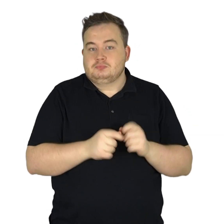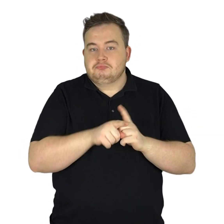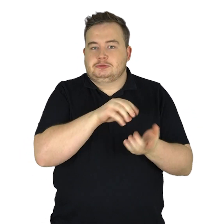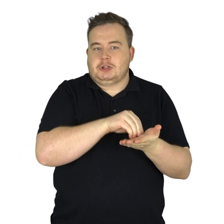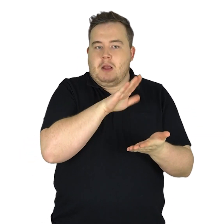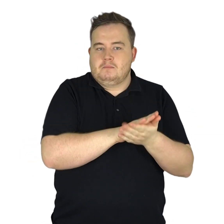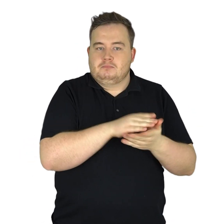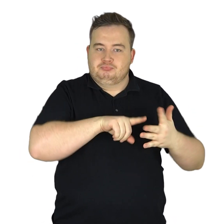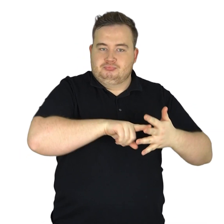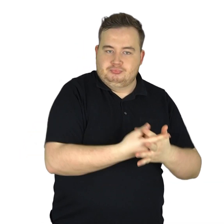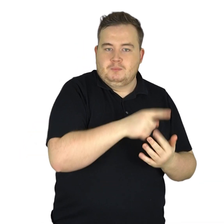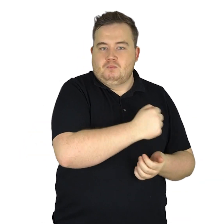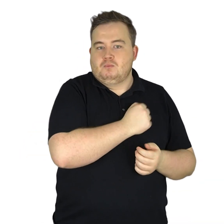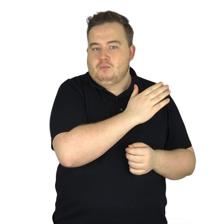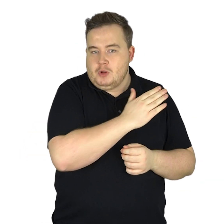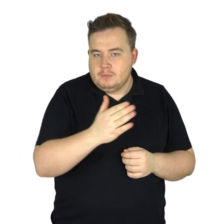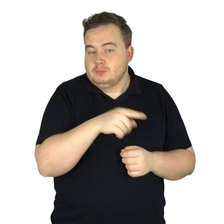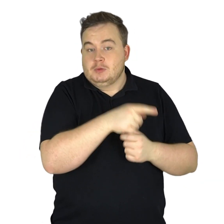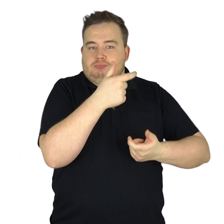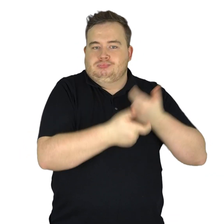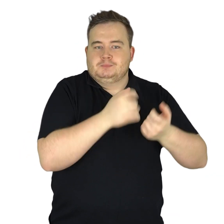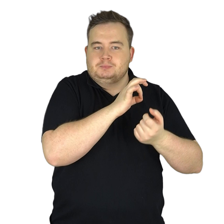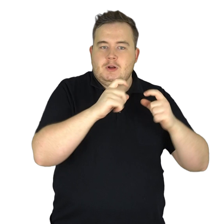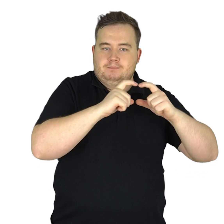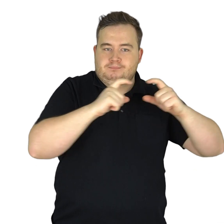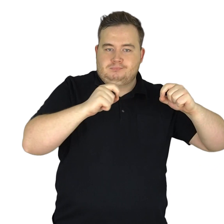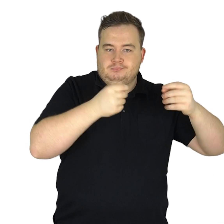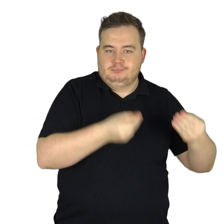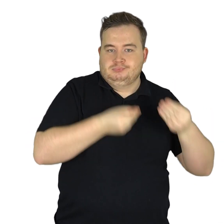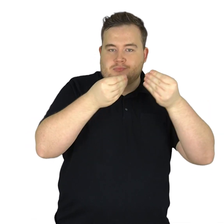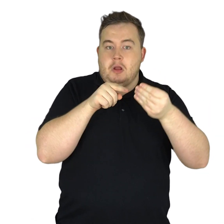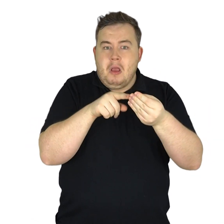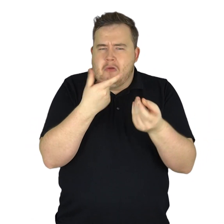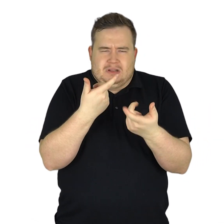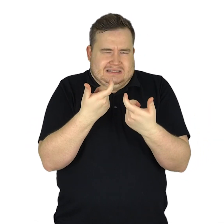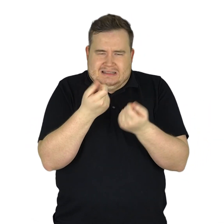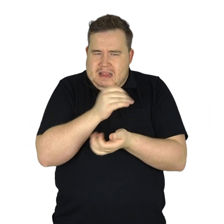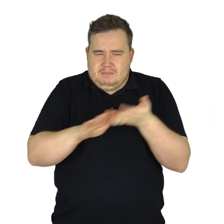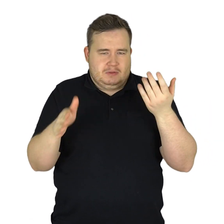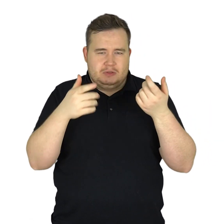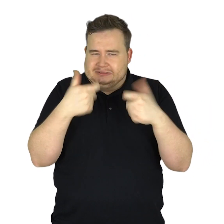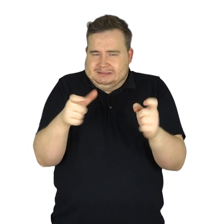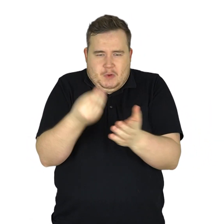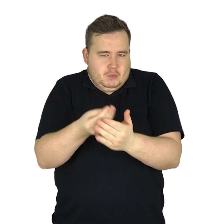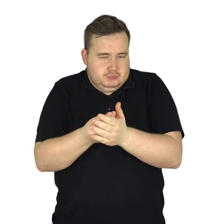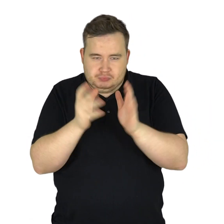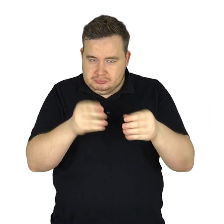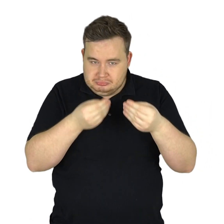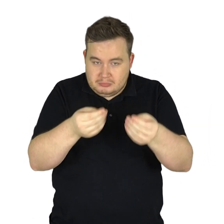Zapisanie się do biblioteki i wyrobienie karty bibliotecznej nic nie kosztuje.